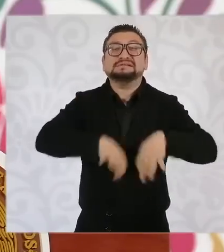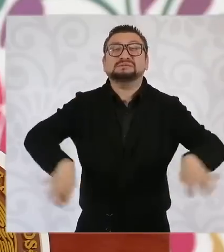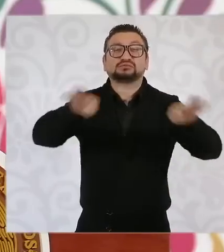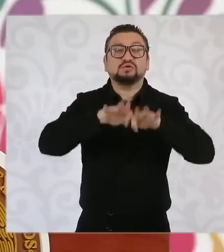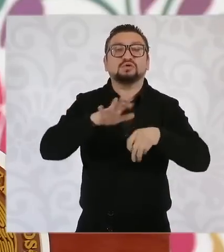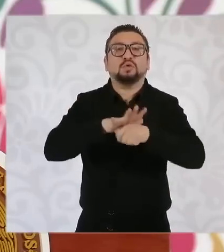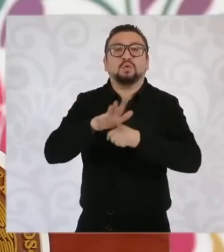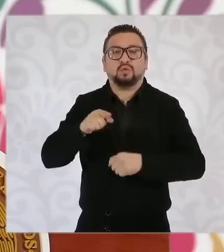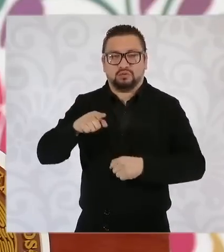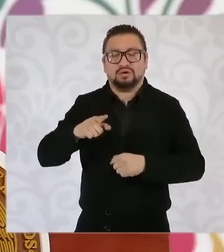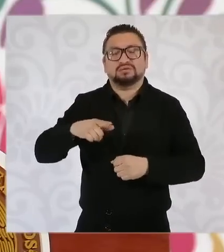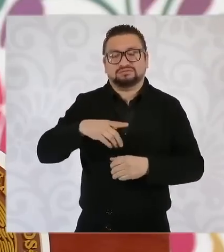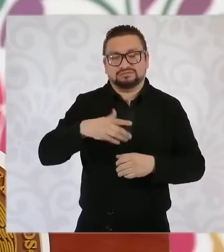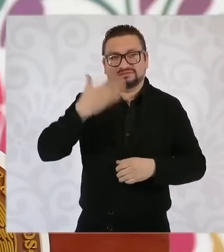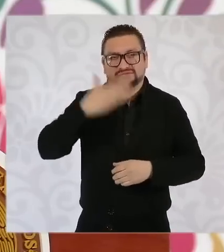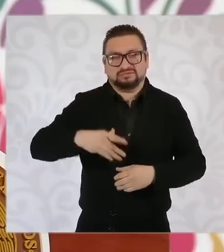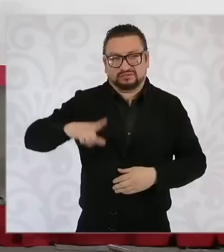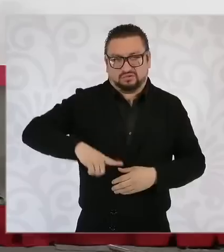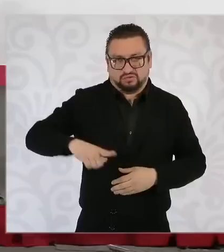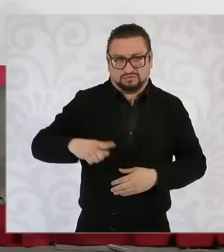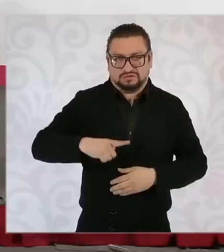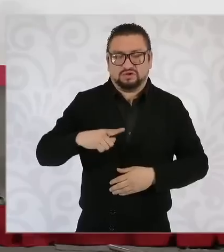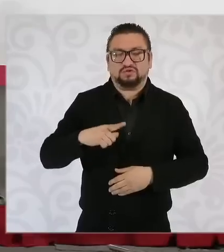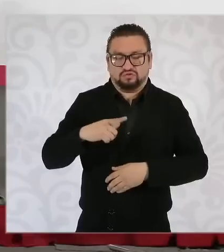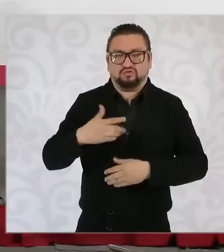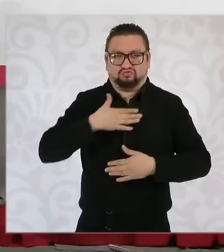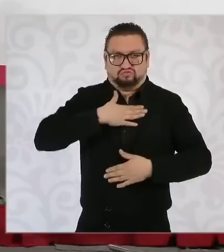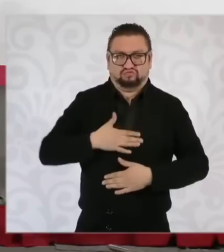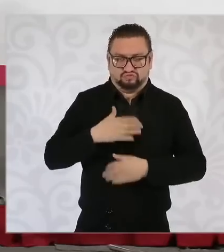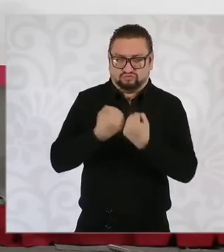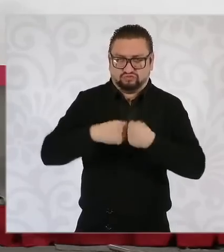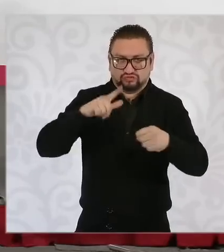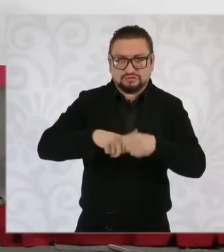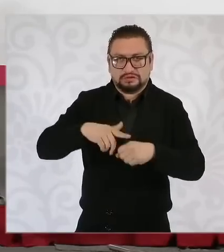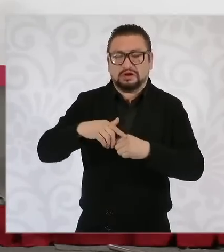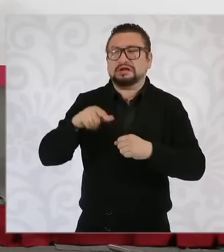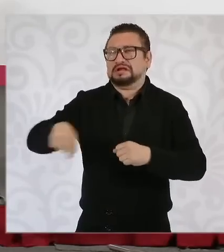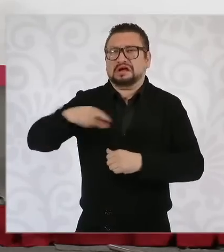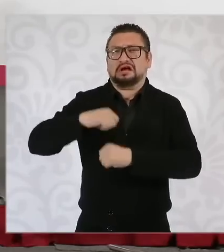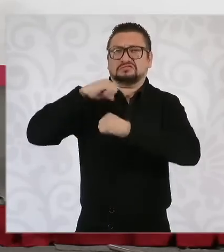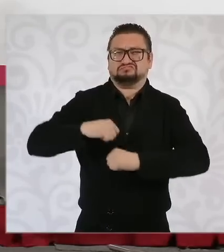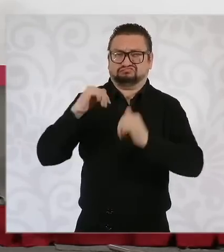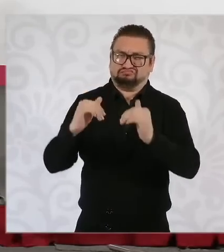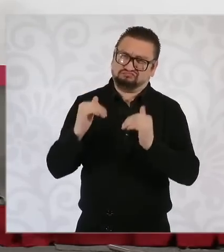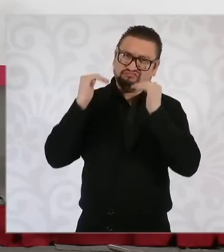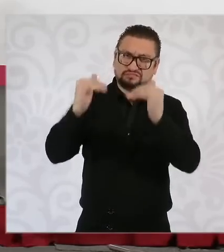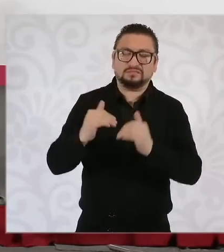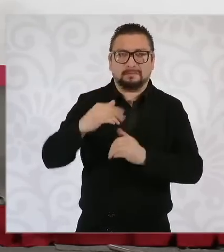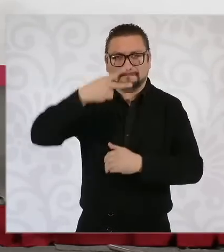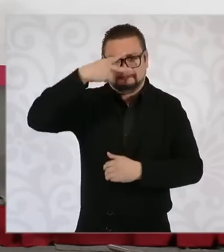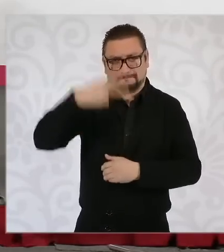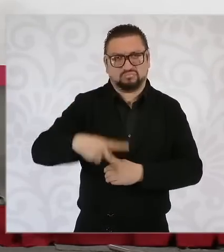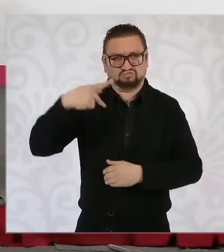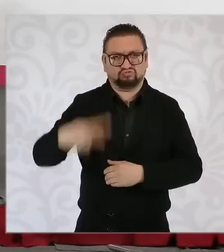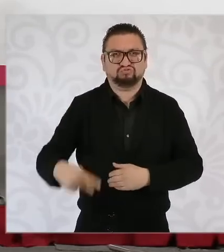la justicia social este paquete de reformas eh En este paquete de reformas legislativas